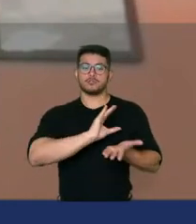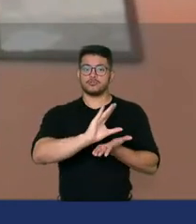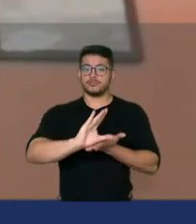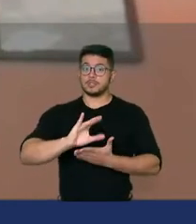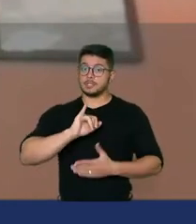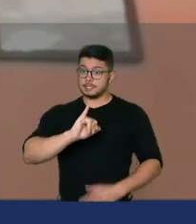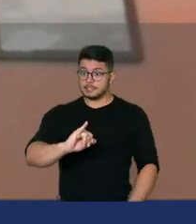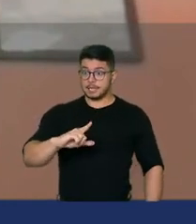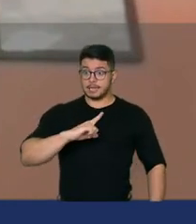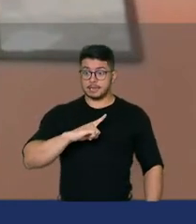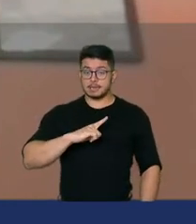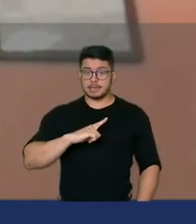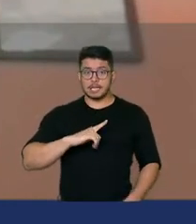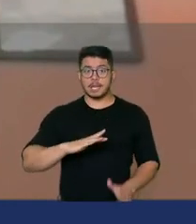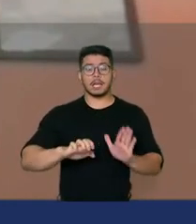RECURSO, QUEM RAO RECEBERÁ.